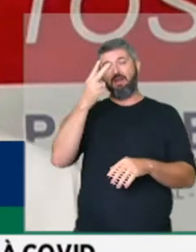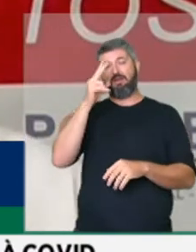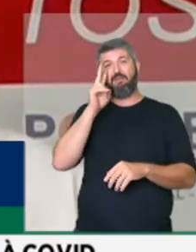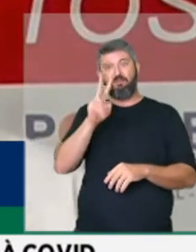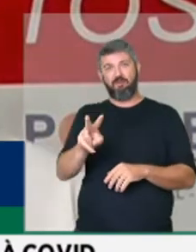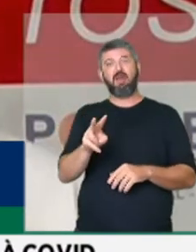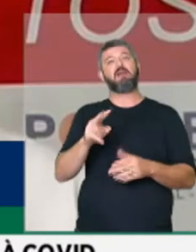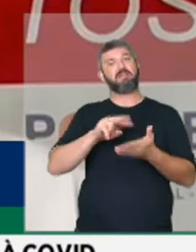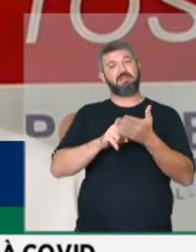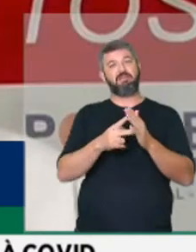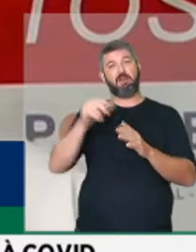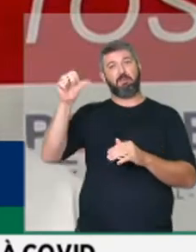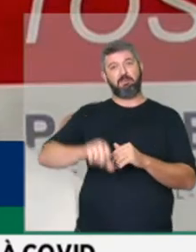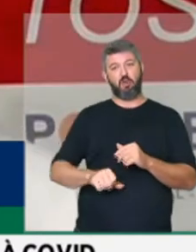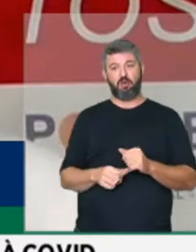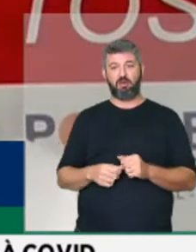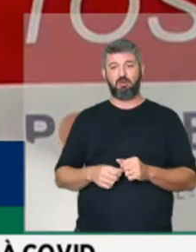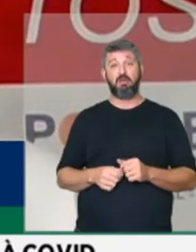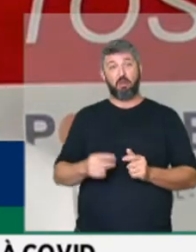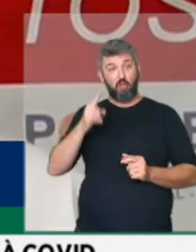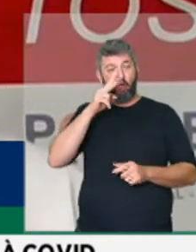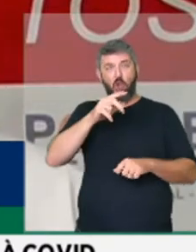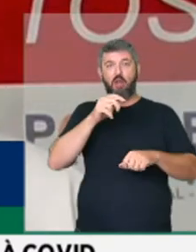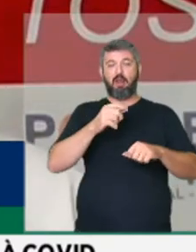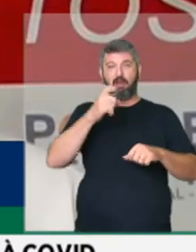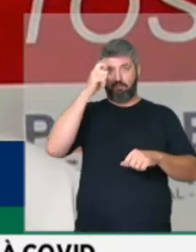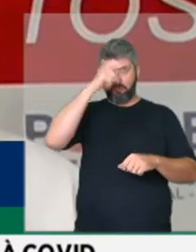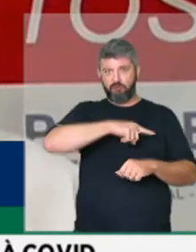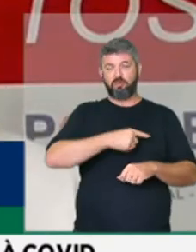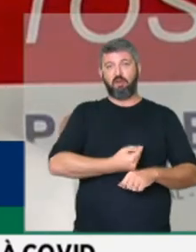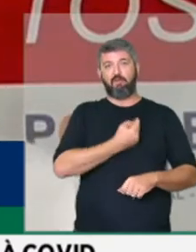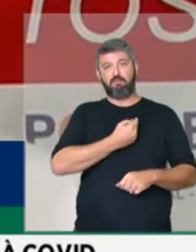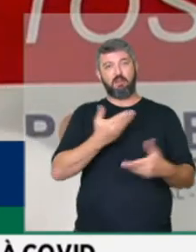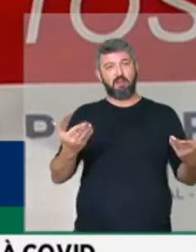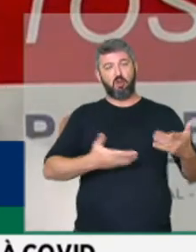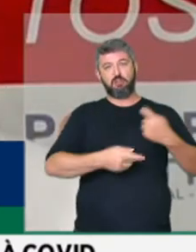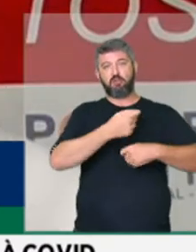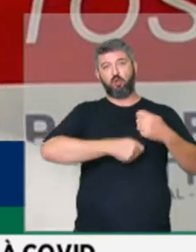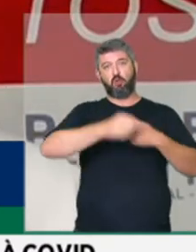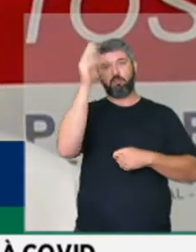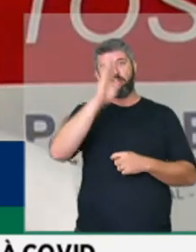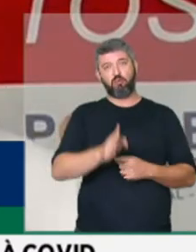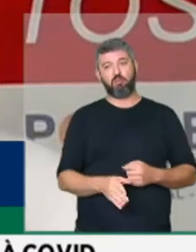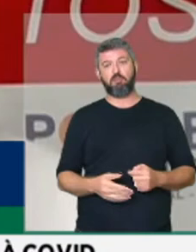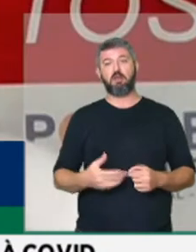NOSSO POVO. -- [PRESIDENTE]: PRORROGO A SESSÃO POR UMA HORA E DOU O TEMPO DE LIDERANÇA AO DEPUTADO FONTANA